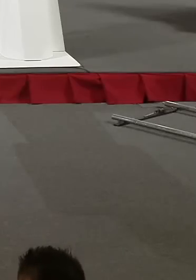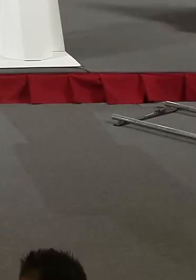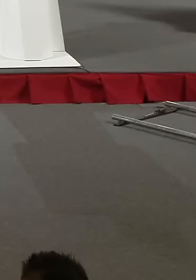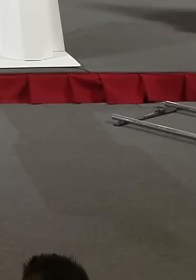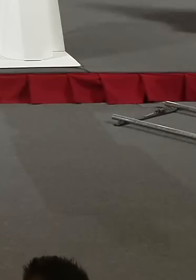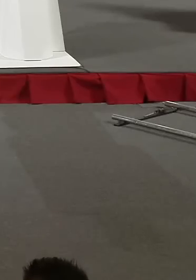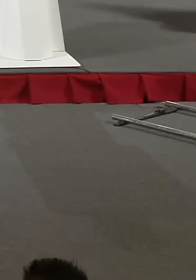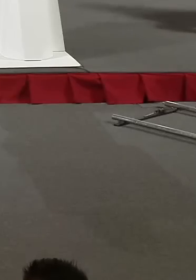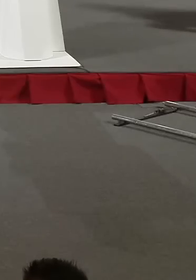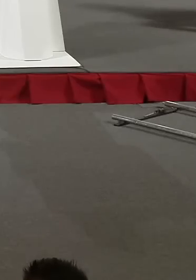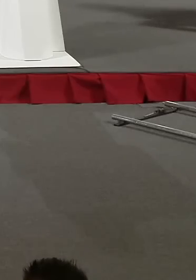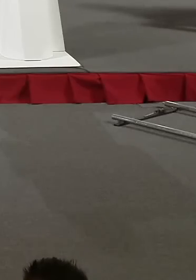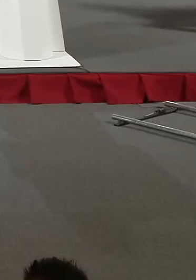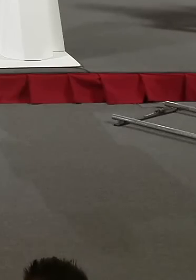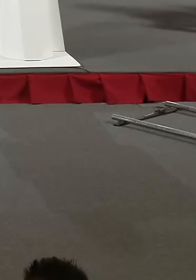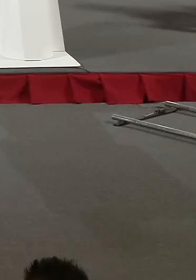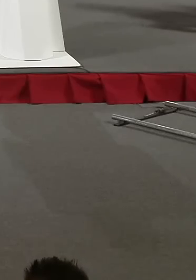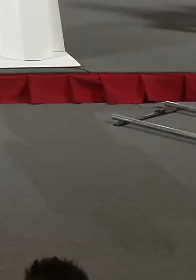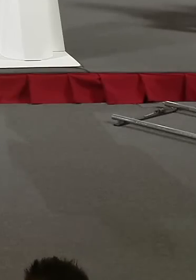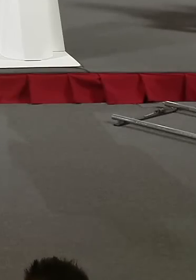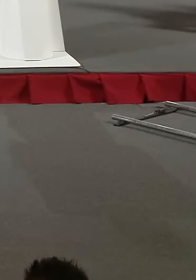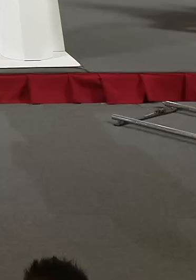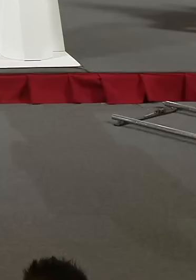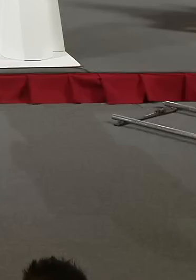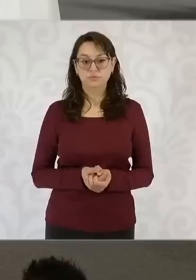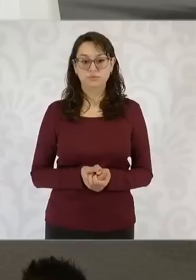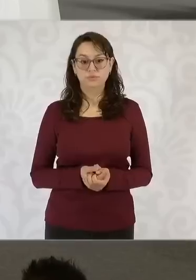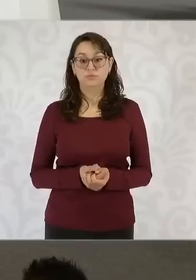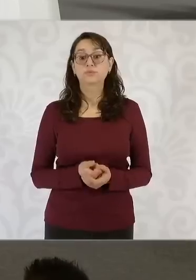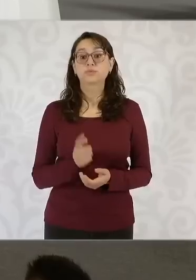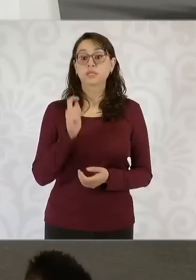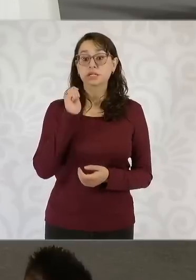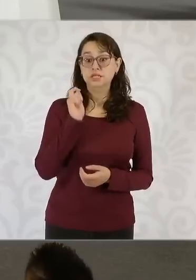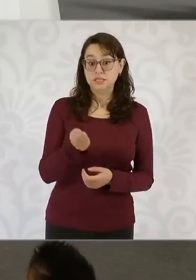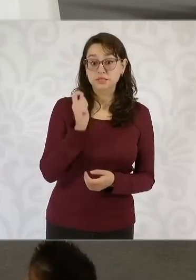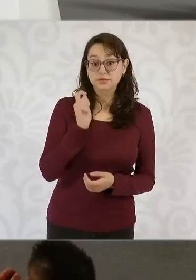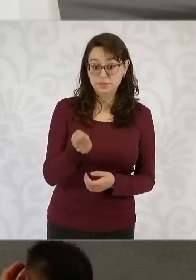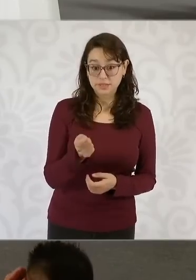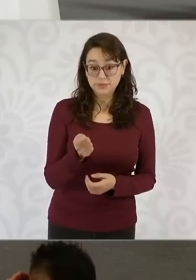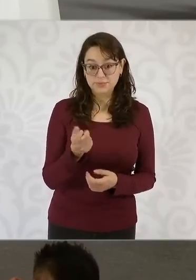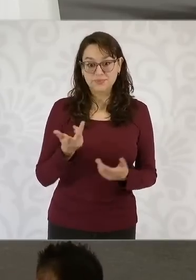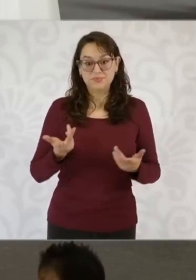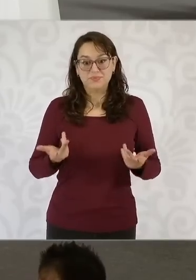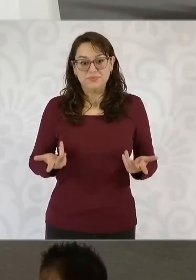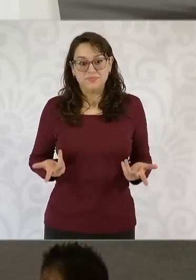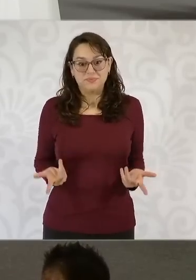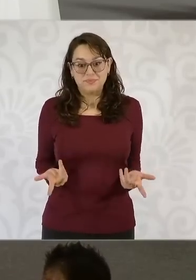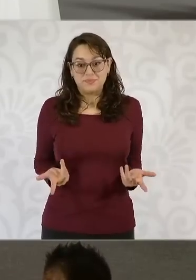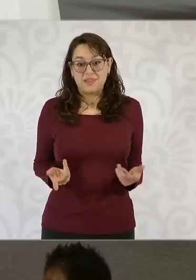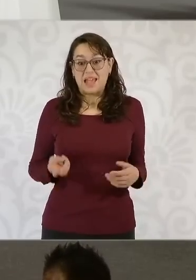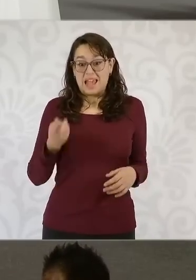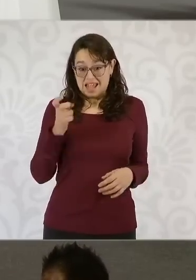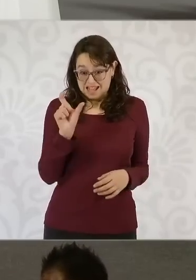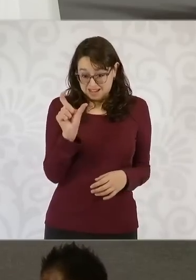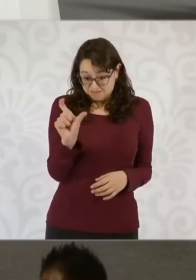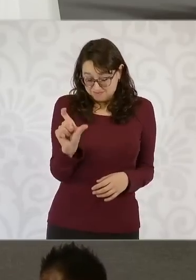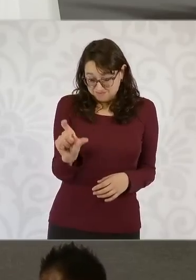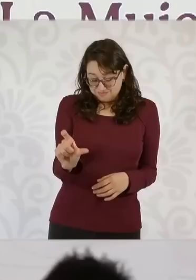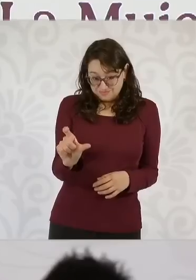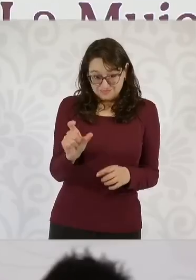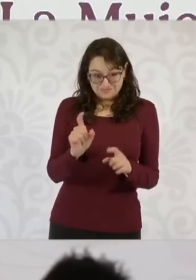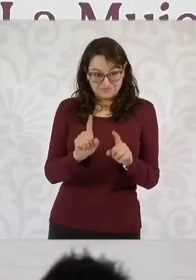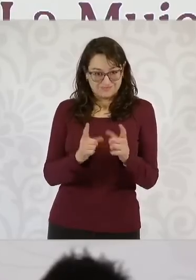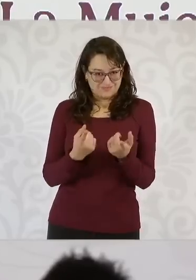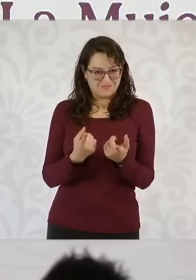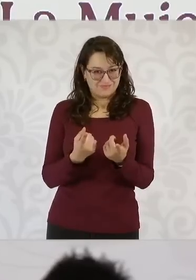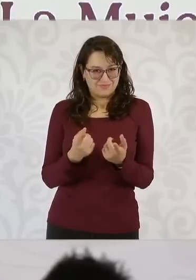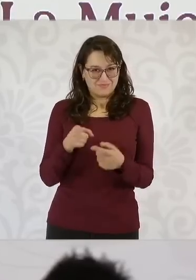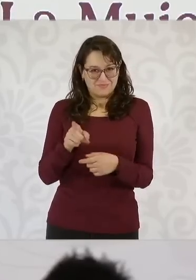decirse el resumen ese pistón cruzó ocho veces las fronteras imagínense vamos a tener todo el mundo